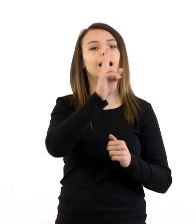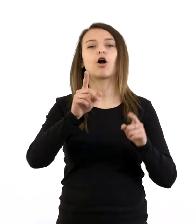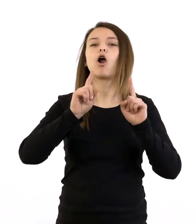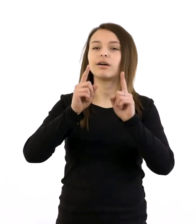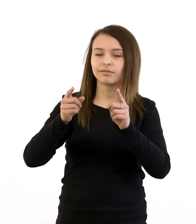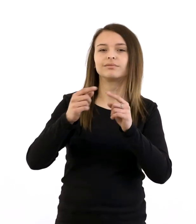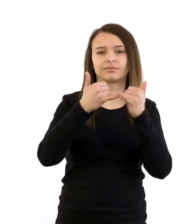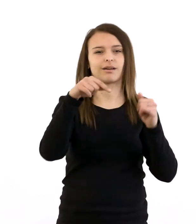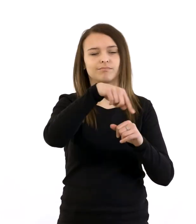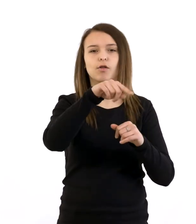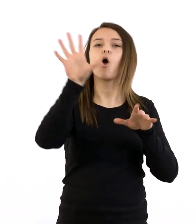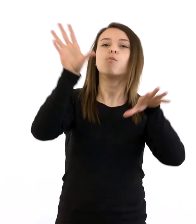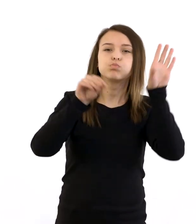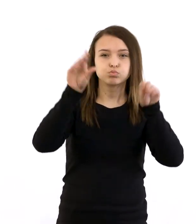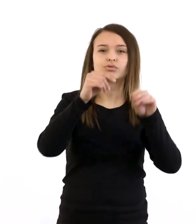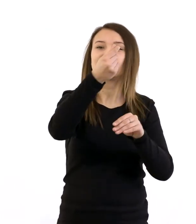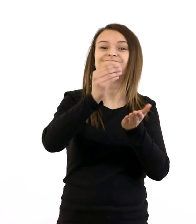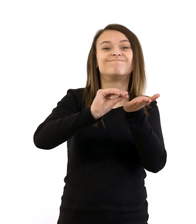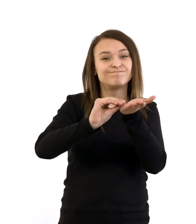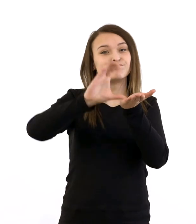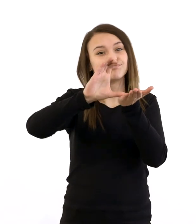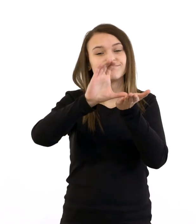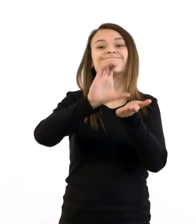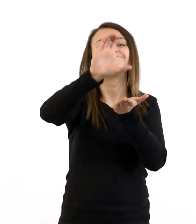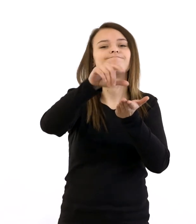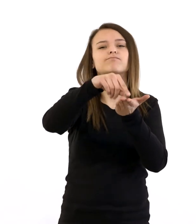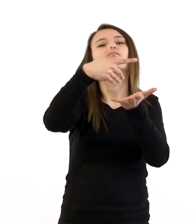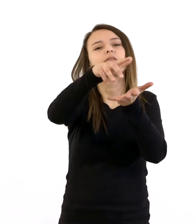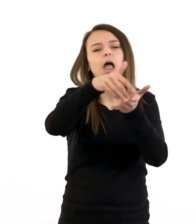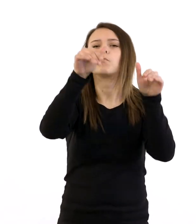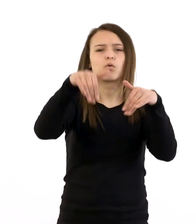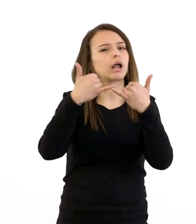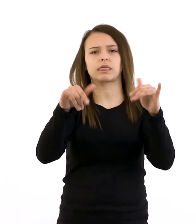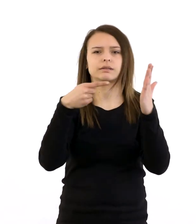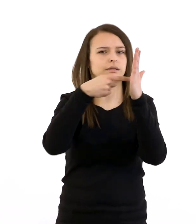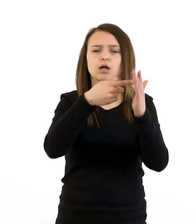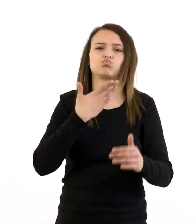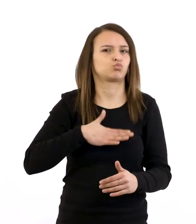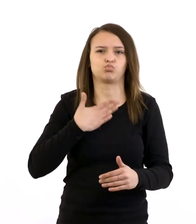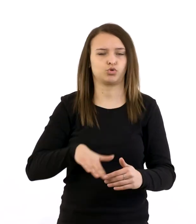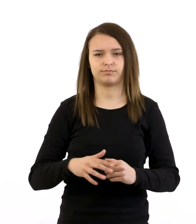Każda organizacja powinna dążyć do zwiększania udziału środków niecelowych w swoim budżecie.